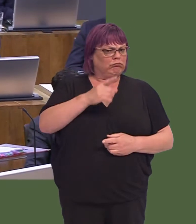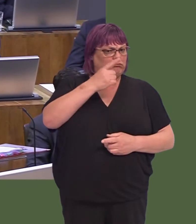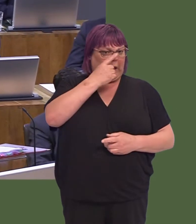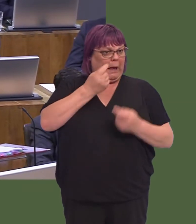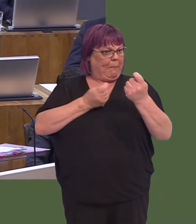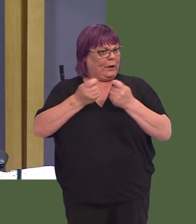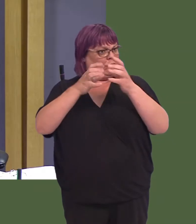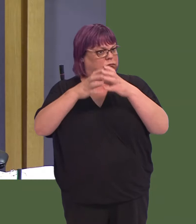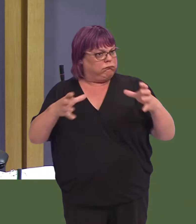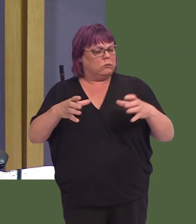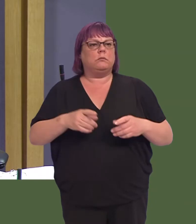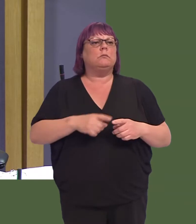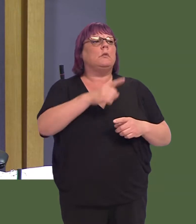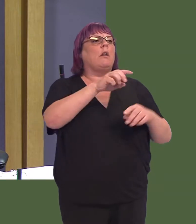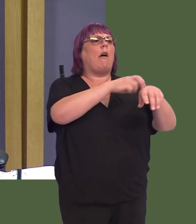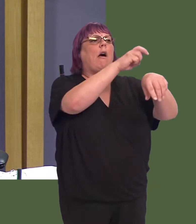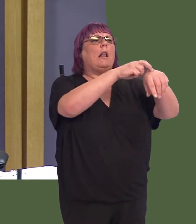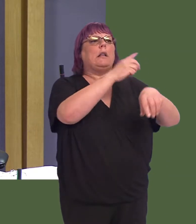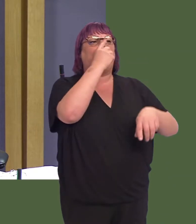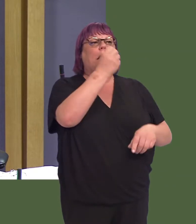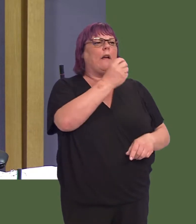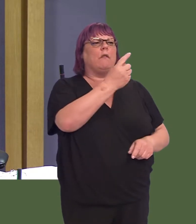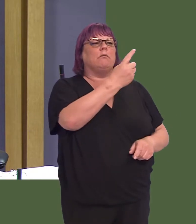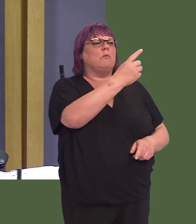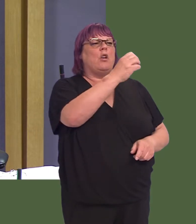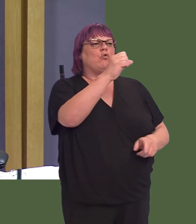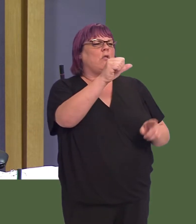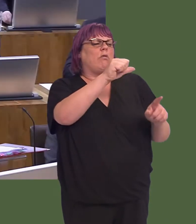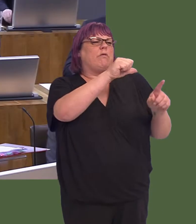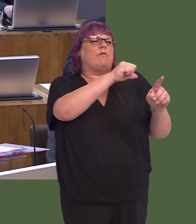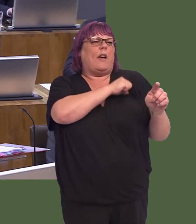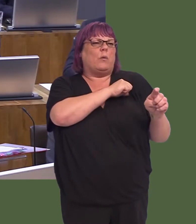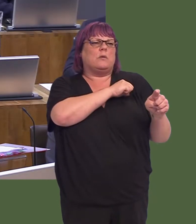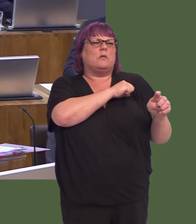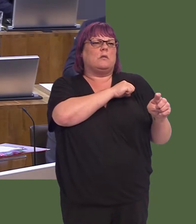achos y ffaith bod y sefydliadau llawer yn hyn, a'n llawer mwy na'r undebau credyd yng Nghymru.